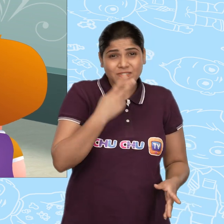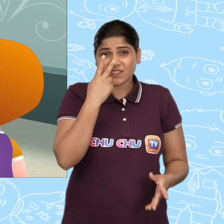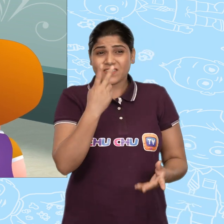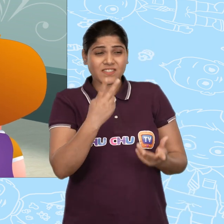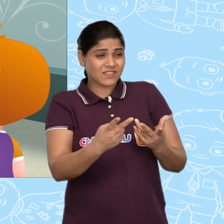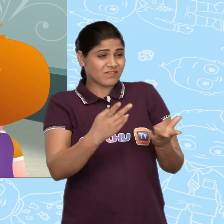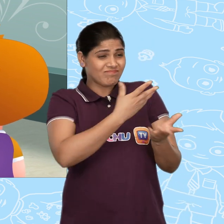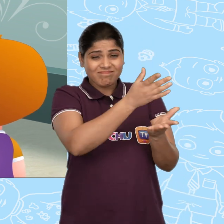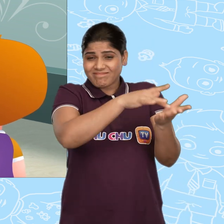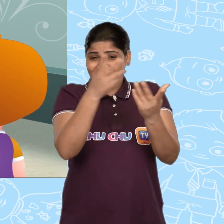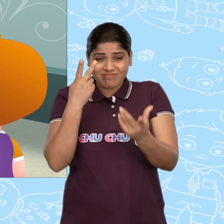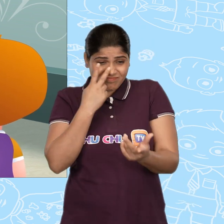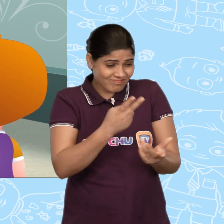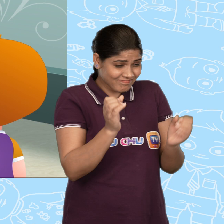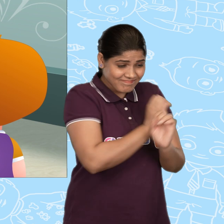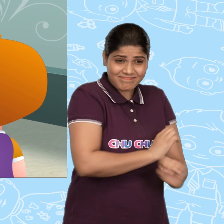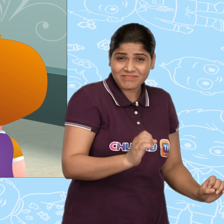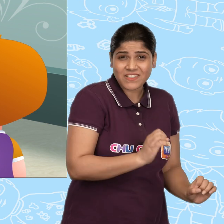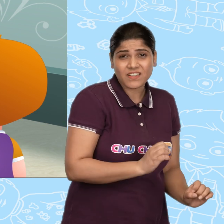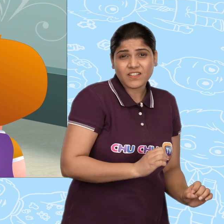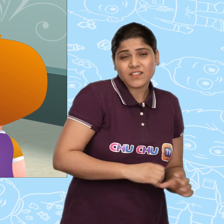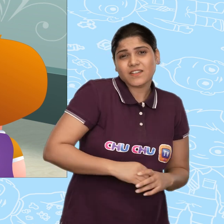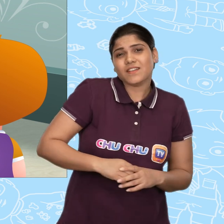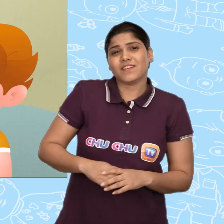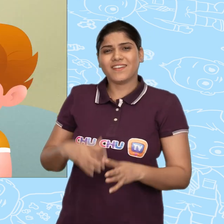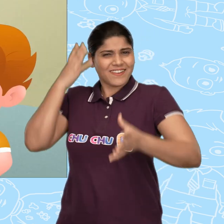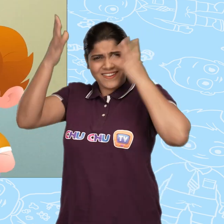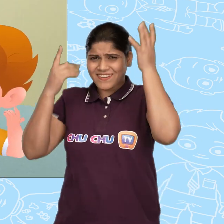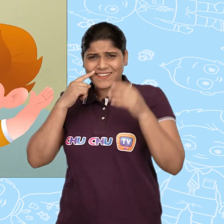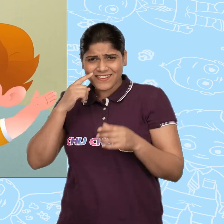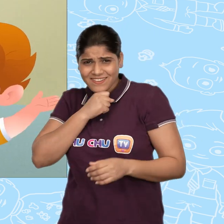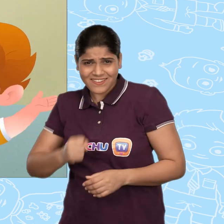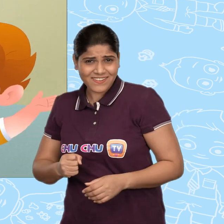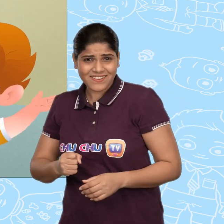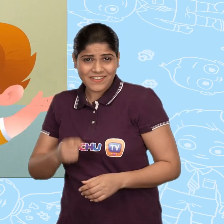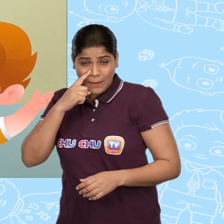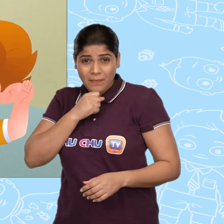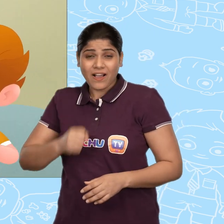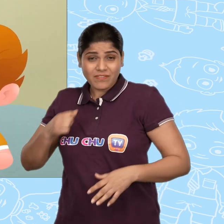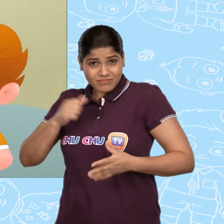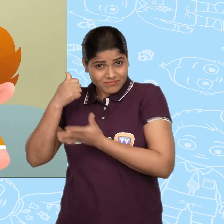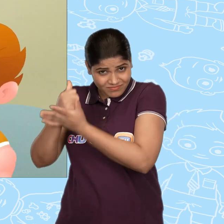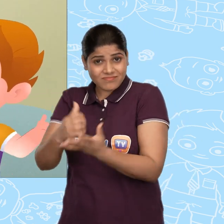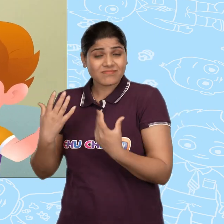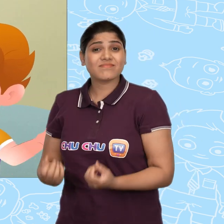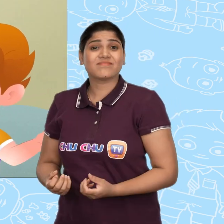अब वो मुझे कहीं नज़र नहीं आ रही। फिक्र मत कीजिए दादी माँ मै आपके मदद करूँगा।